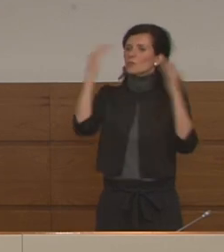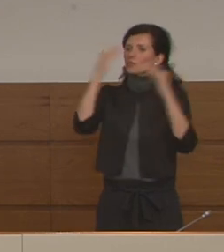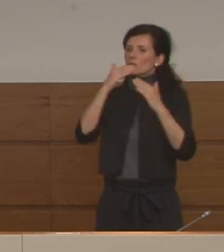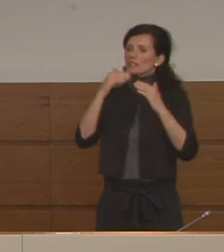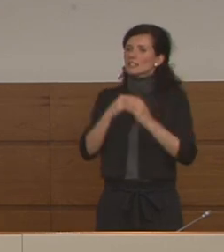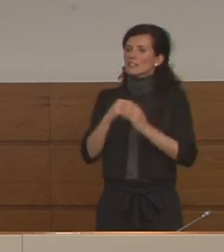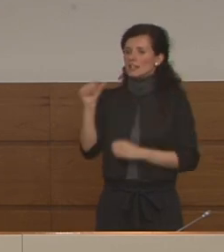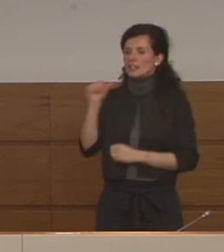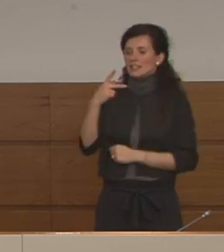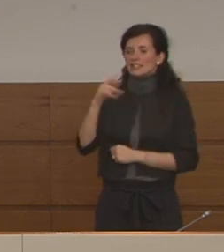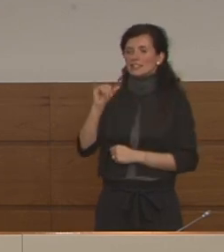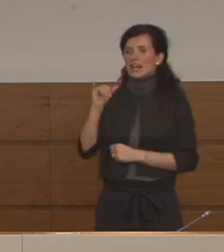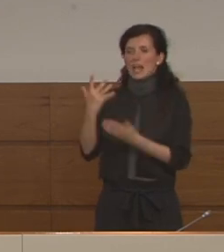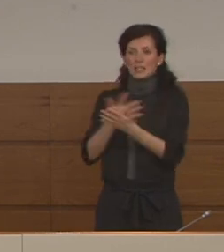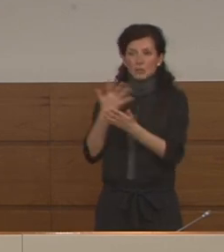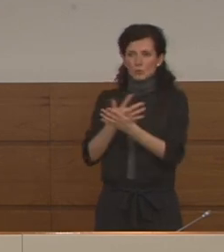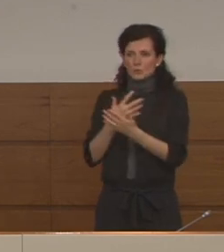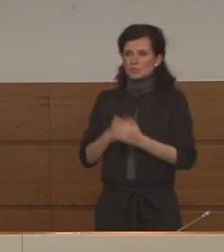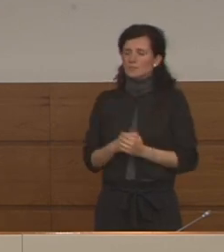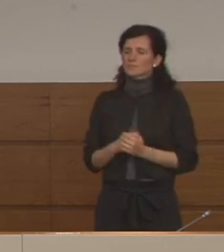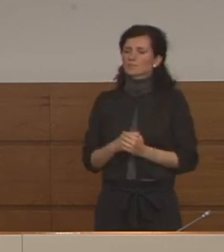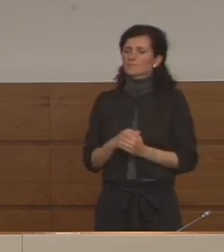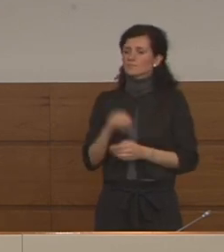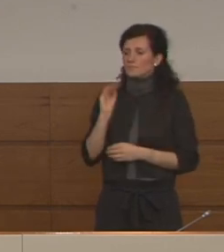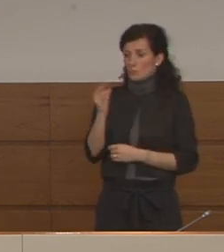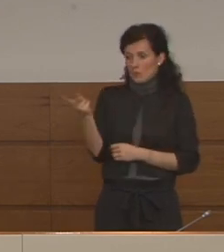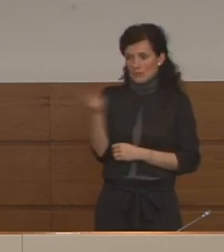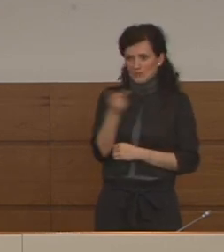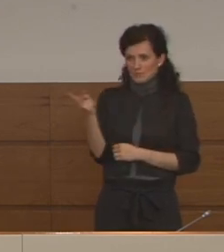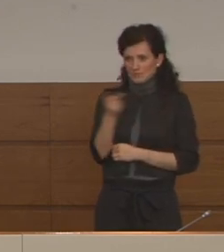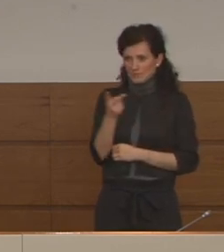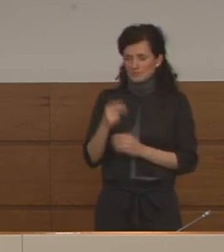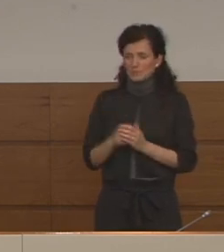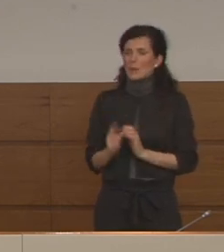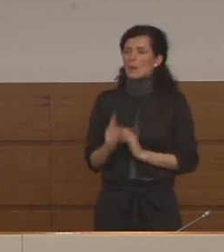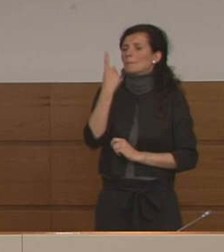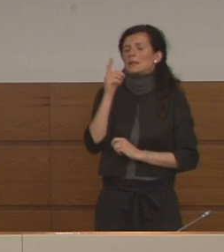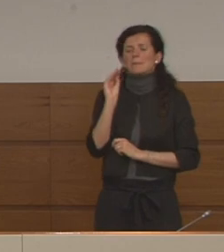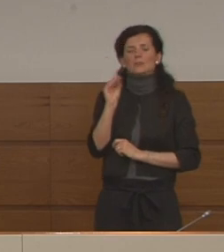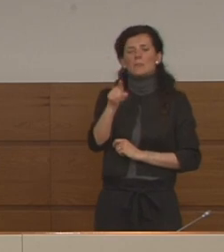Una domanda per entrambi. La prima è per il Commissario Borrelli.